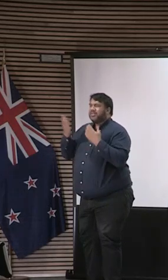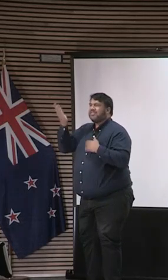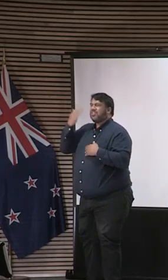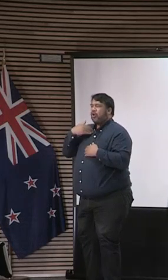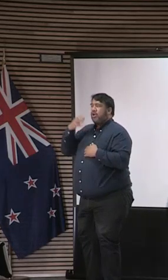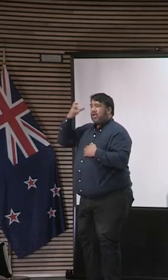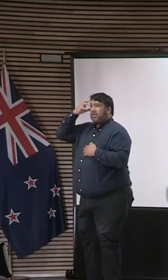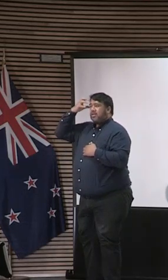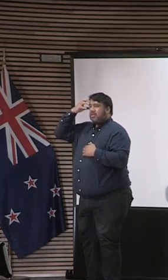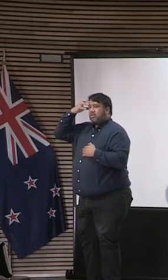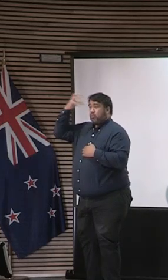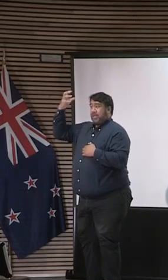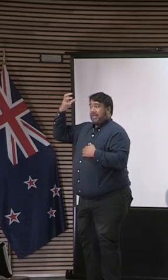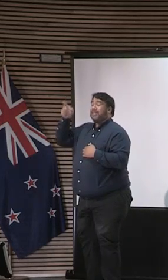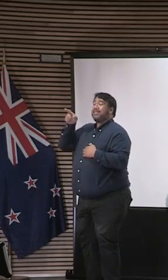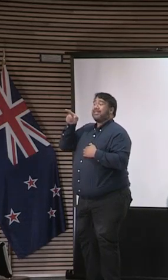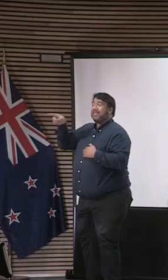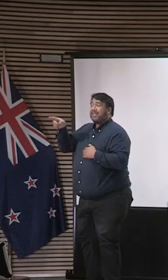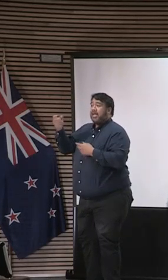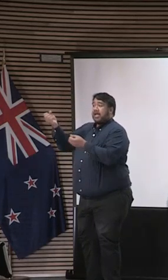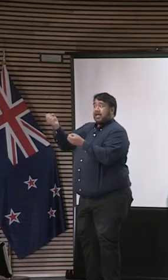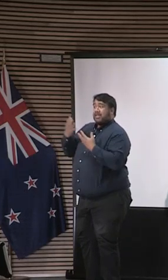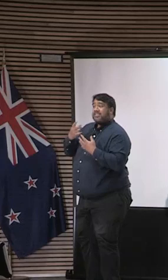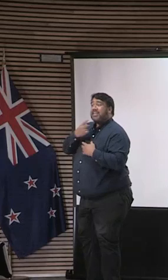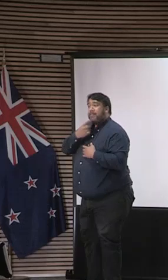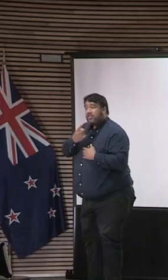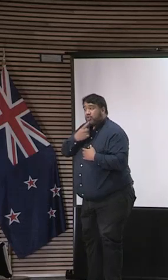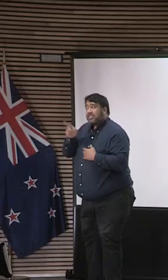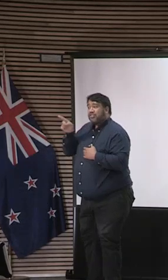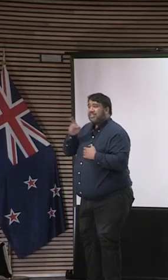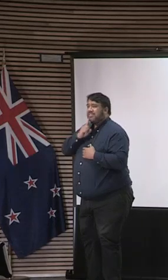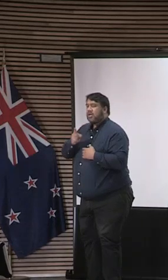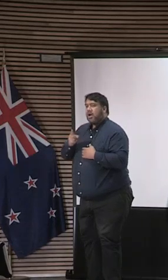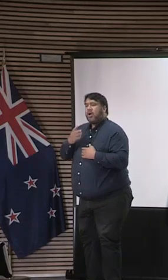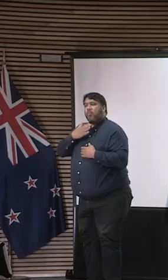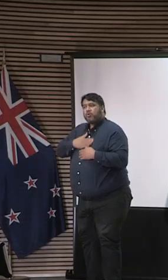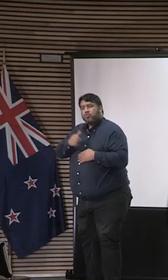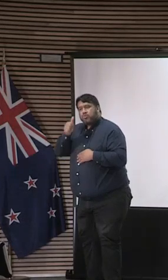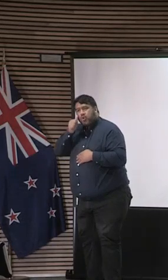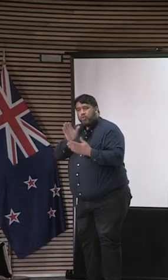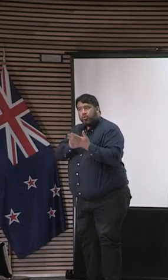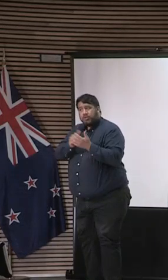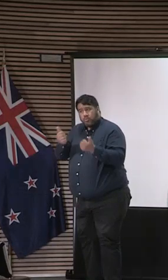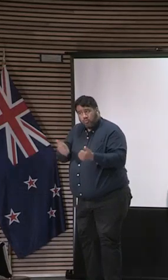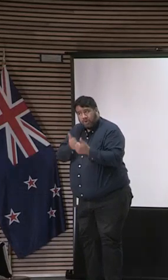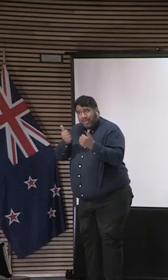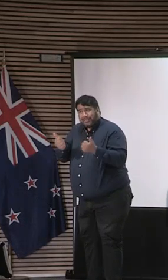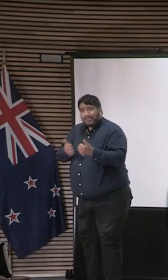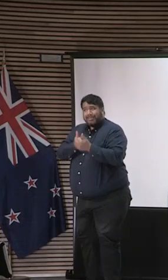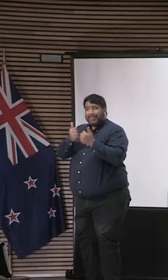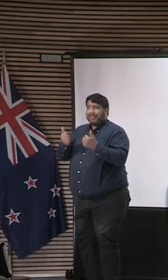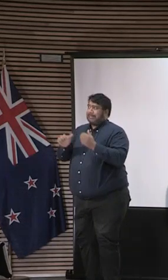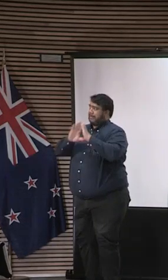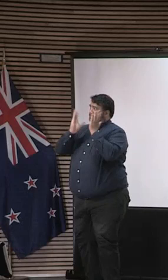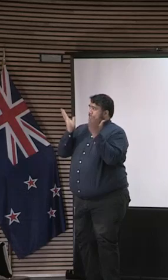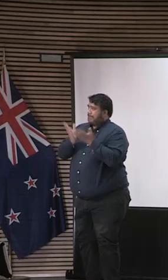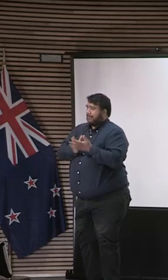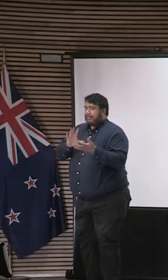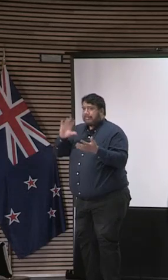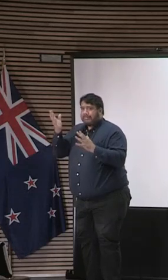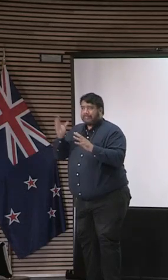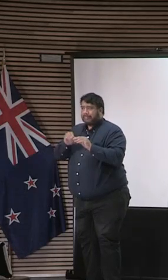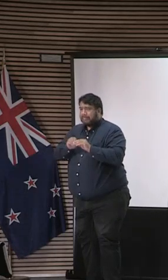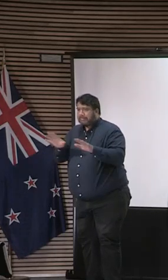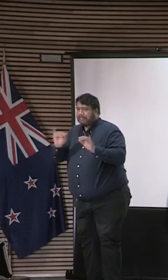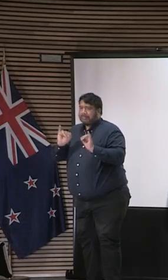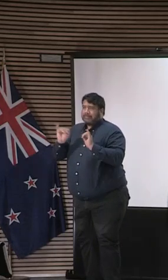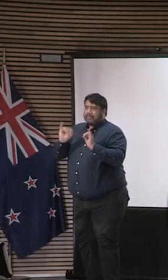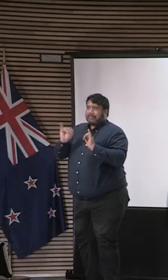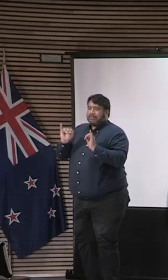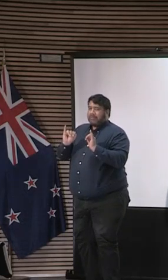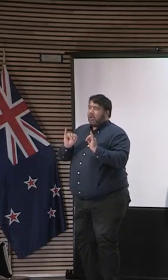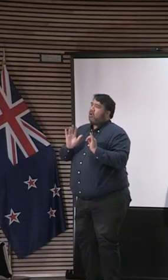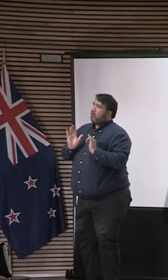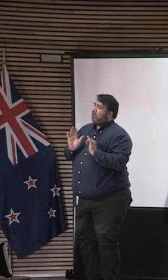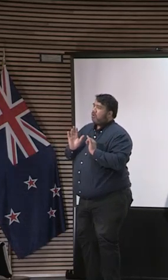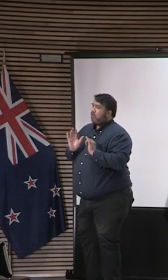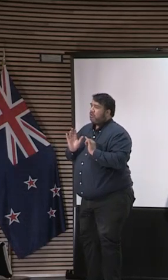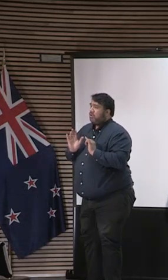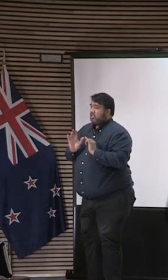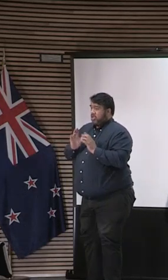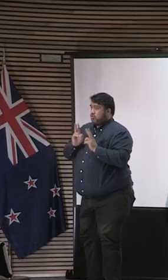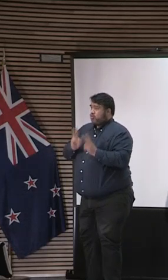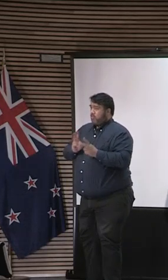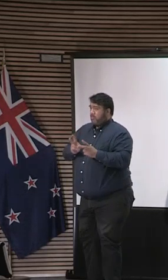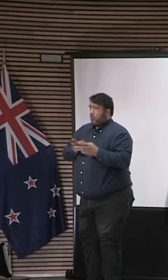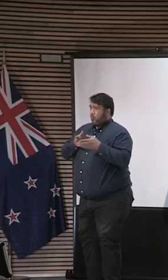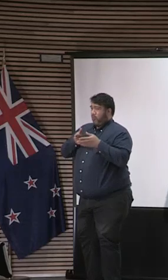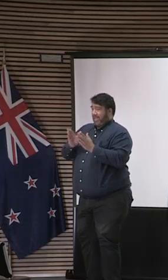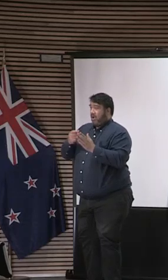o taua waea waea? Na he aha i